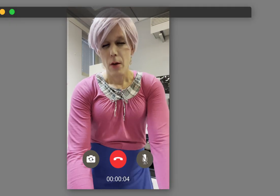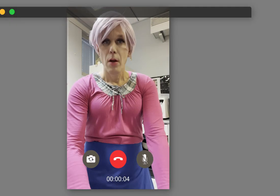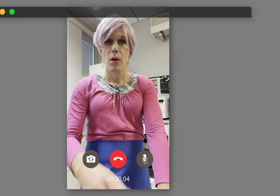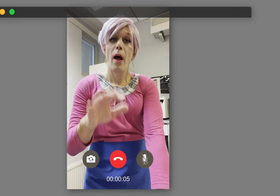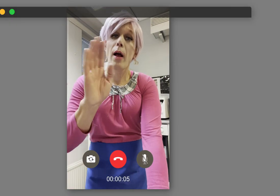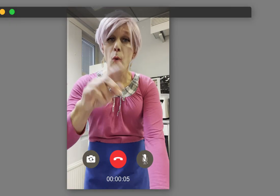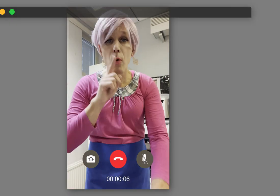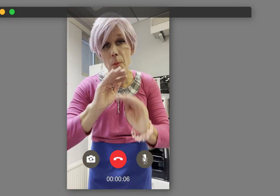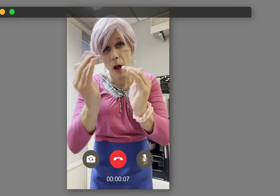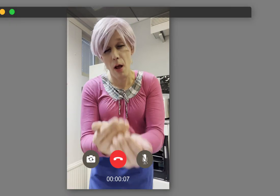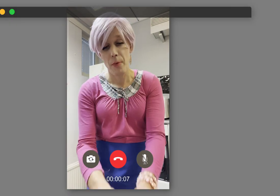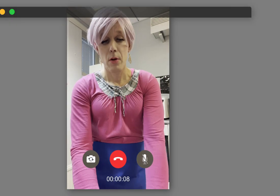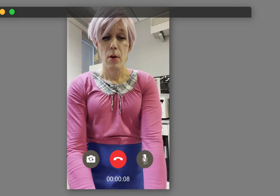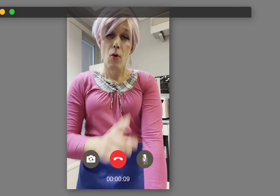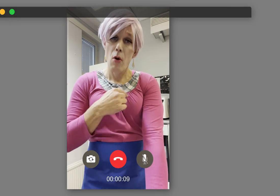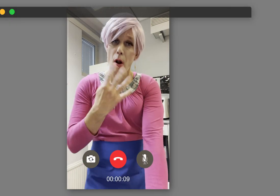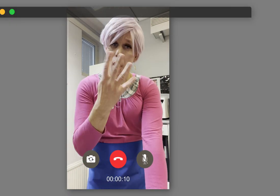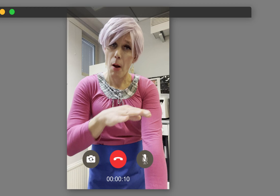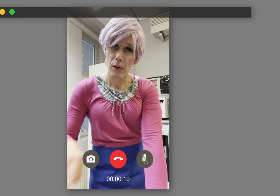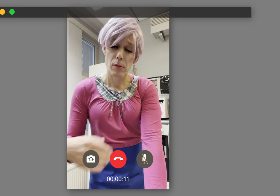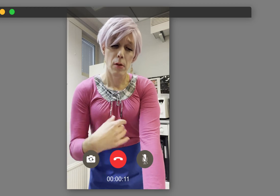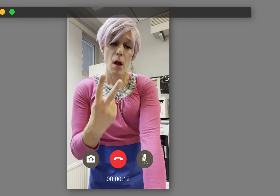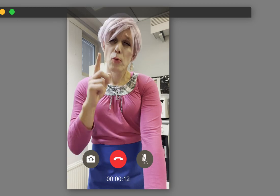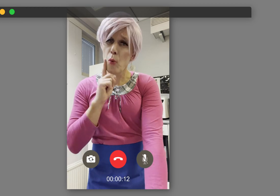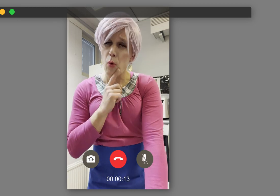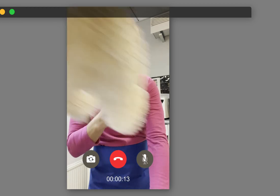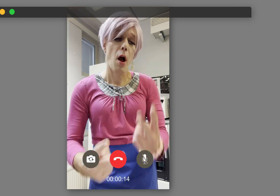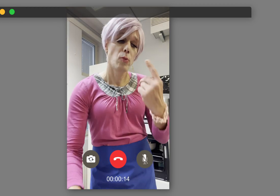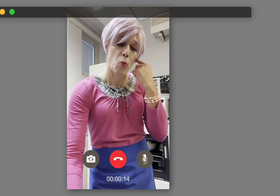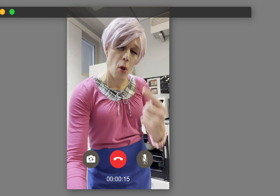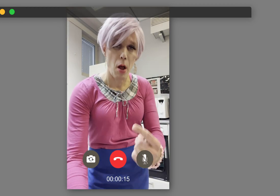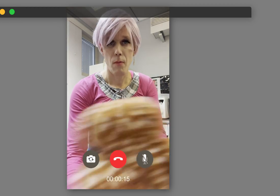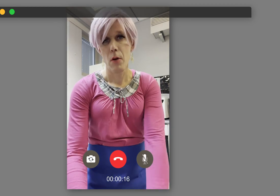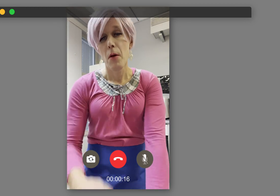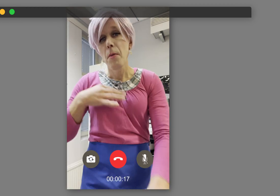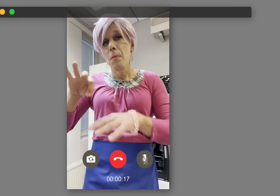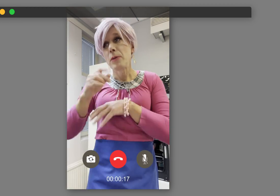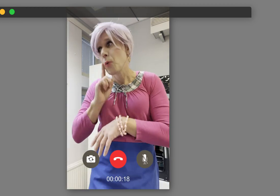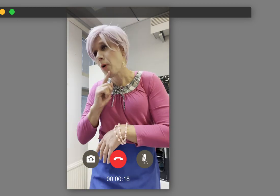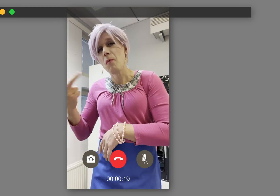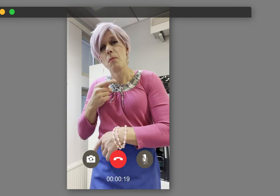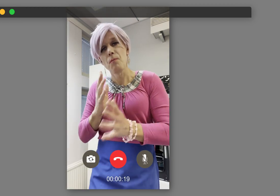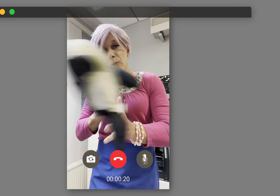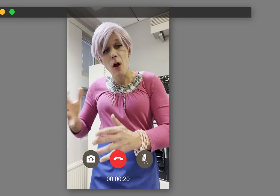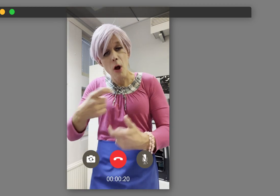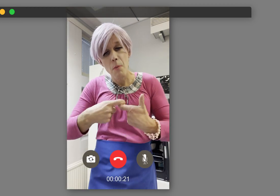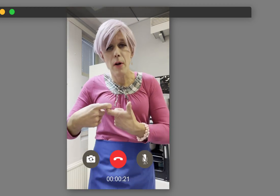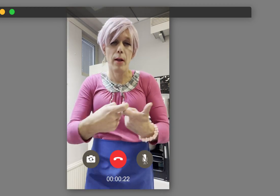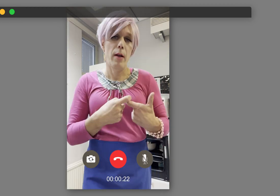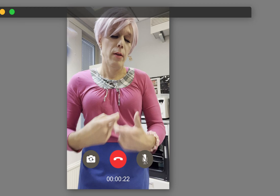Hei kuurojen maailma! Meillä on neljä lasta, kaksi kuuroa ja kaksi kuulevaa. Aviomieheni on kuuro ja koko perhe viittoo.